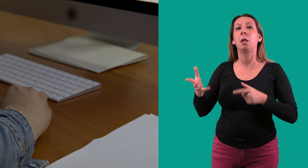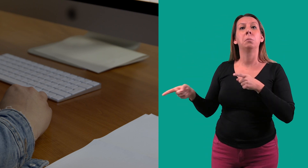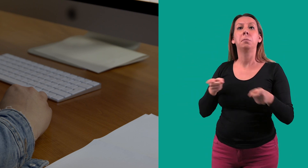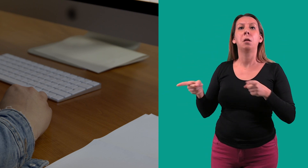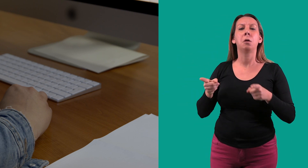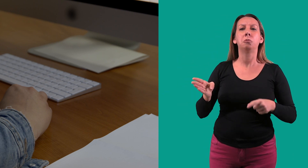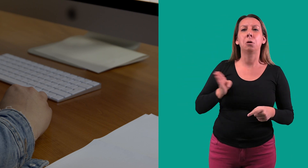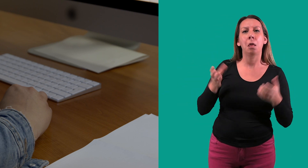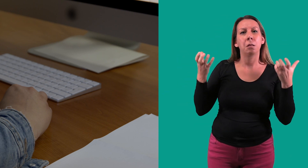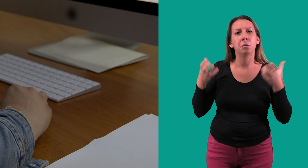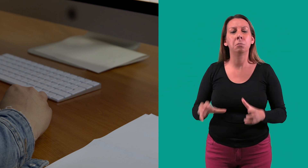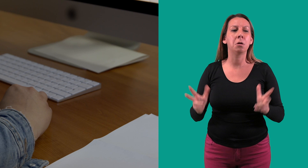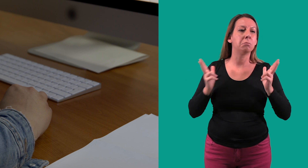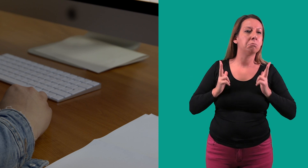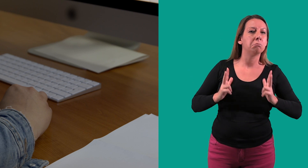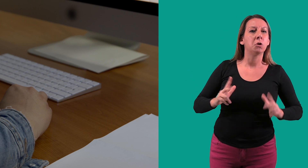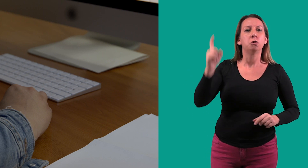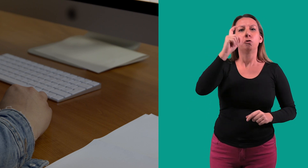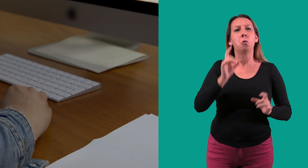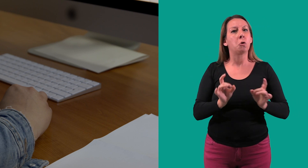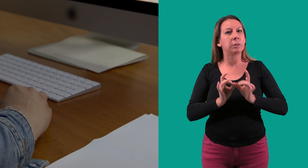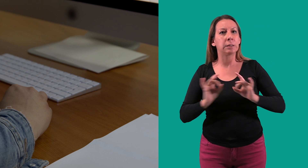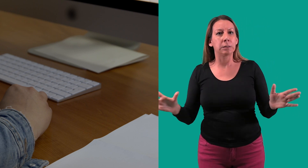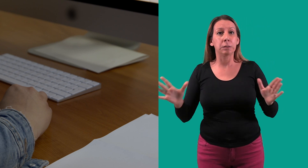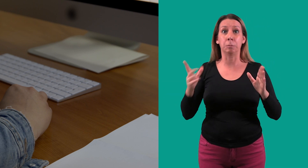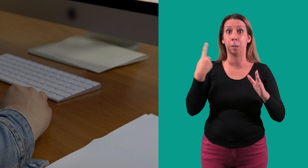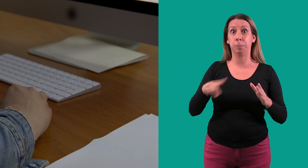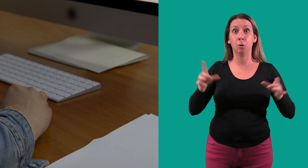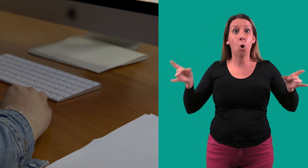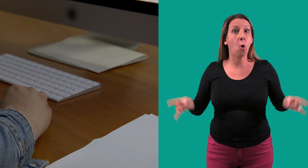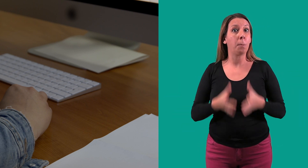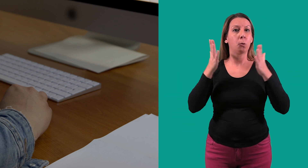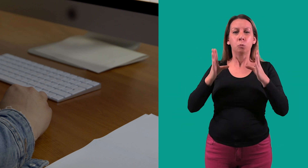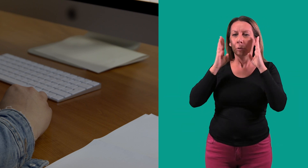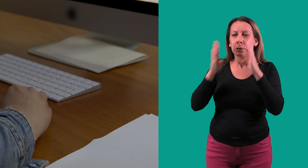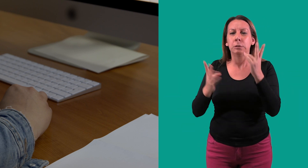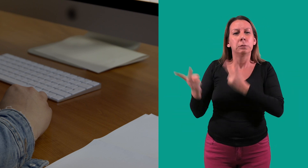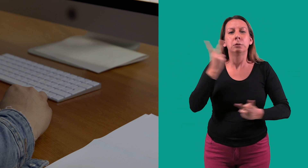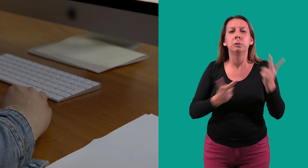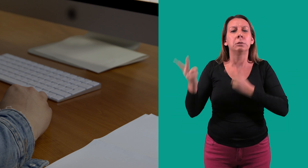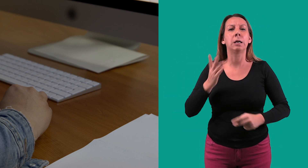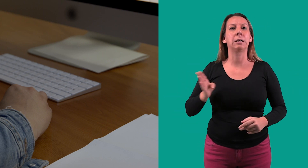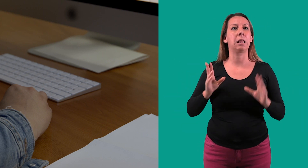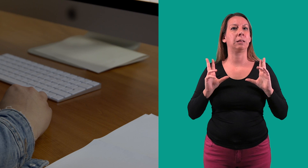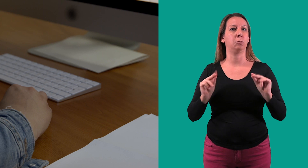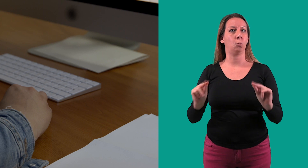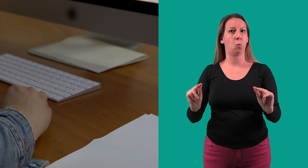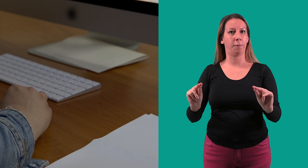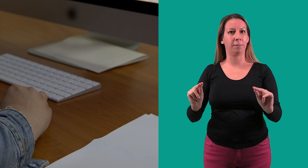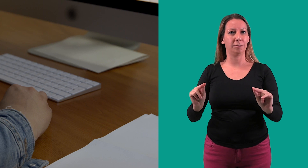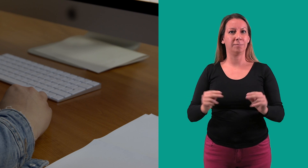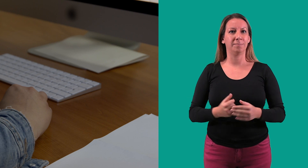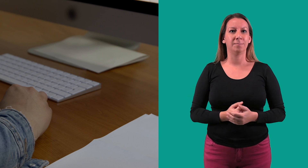e nei periodi con meno clienti o nel tempo libero, si concentra sulla ricerca di nuovi potenziali clienti.